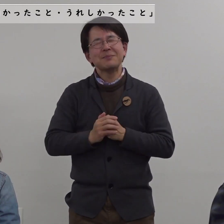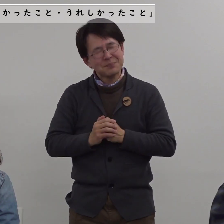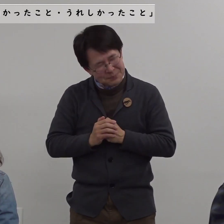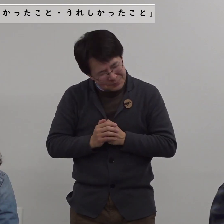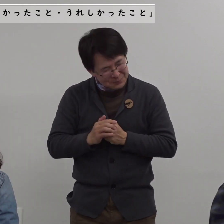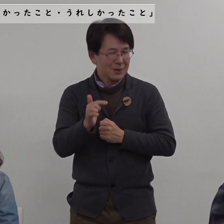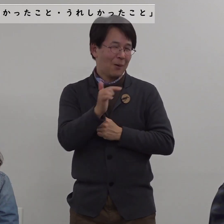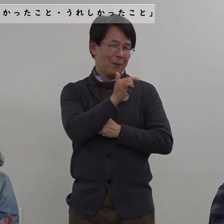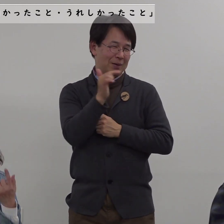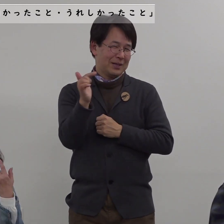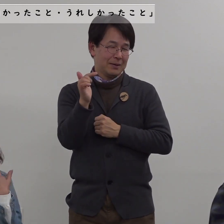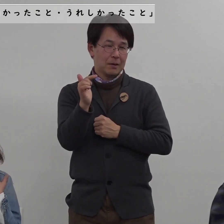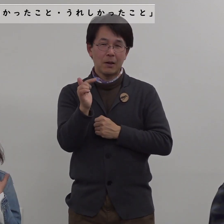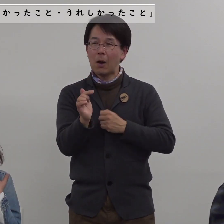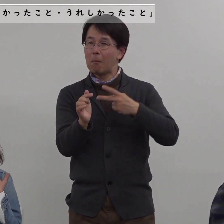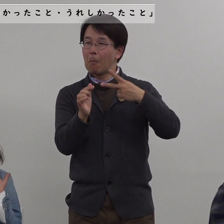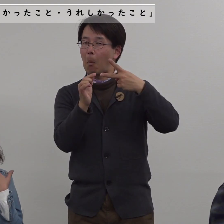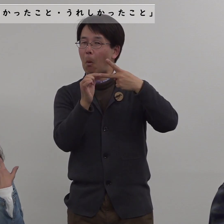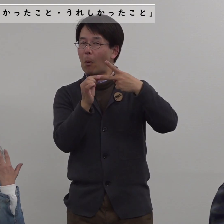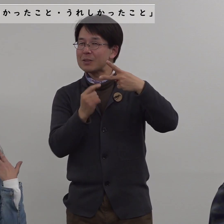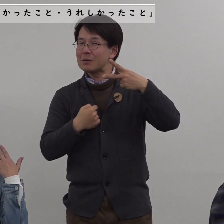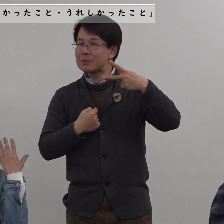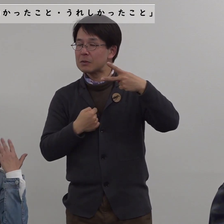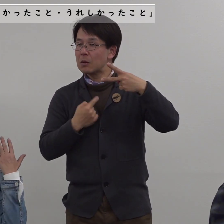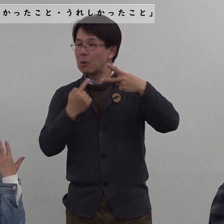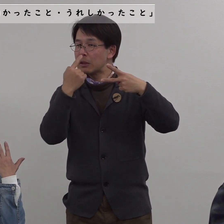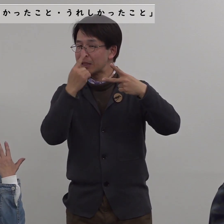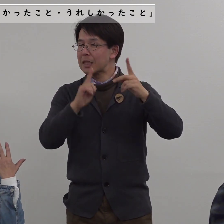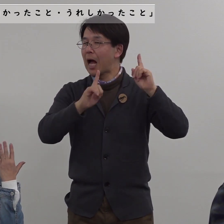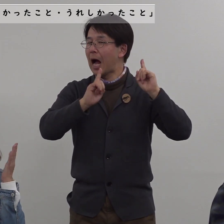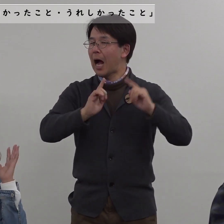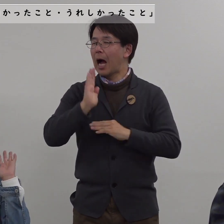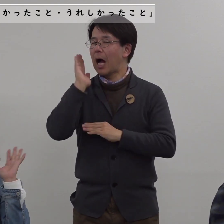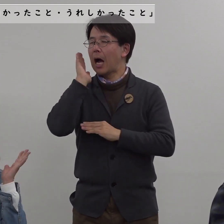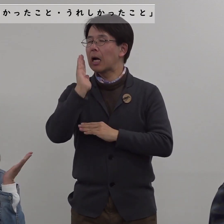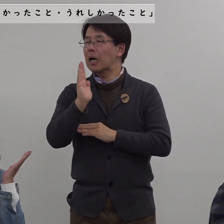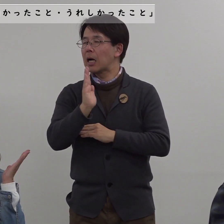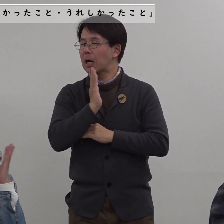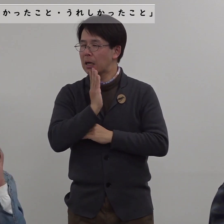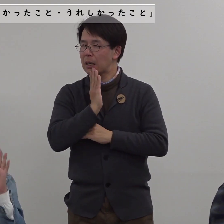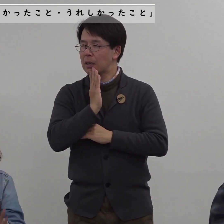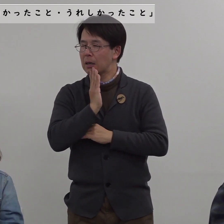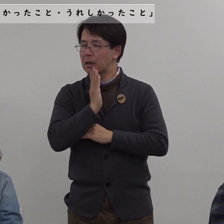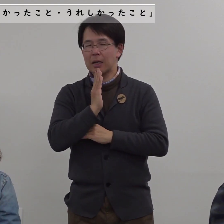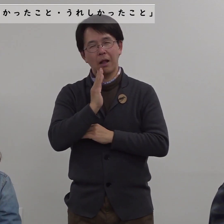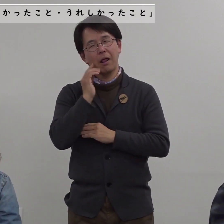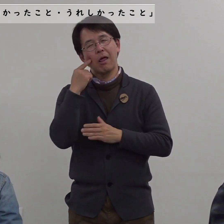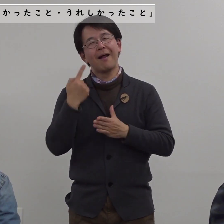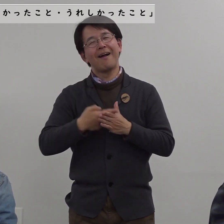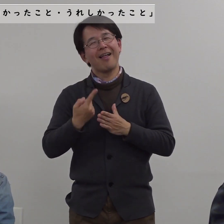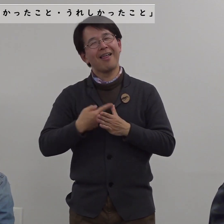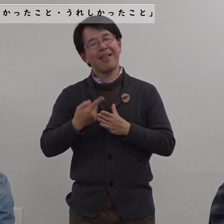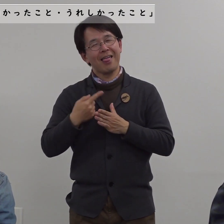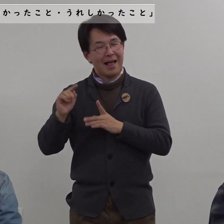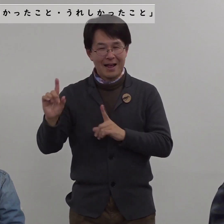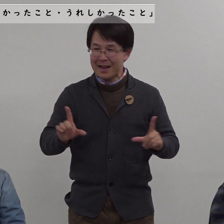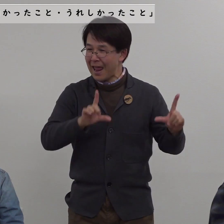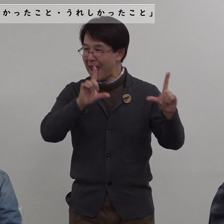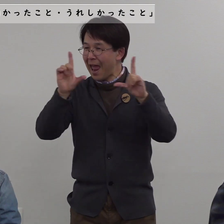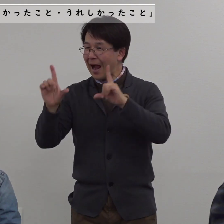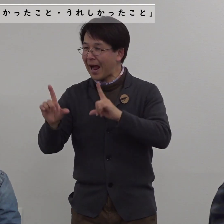あともう一つは私聞こえるとか聞こえないとか全く考えない生活をして生きてきたのが